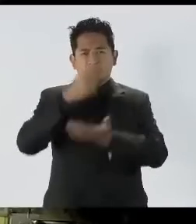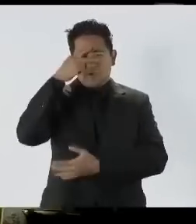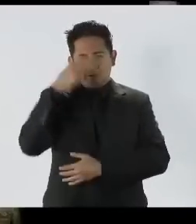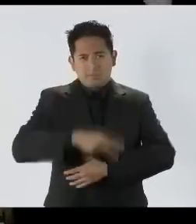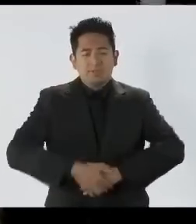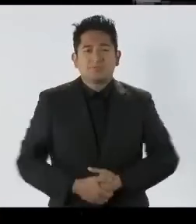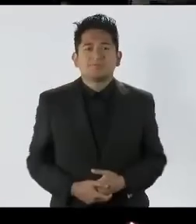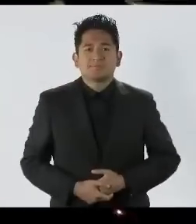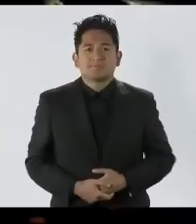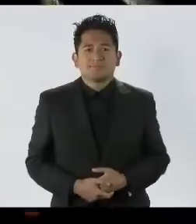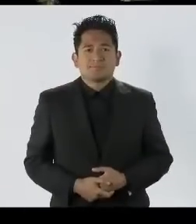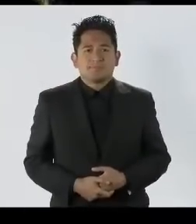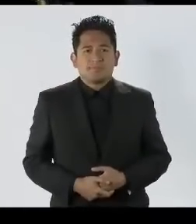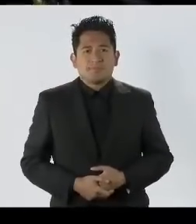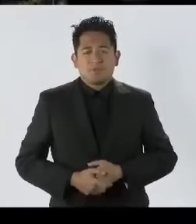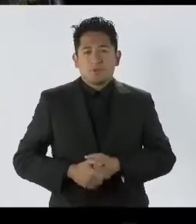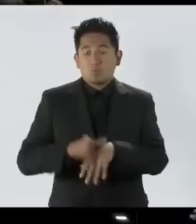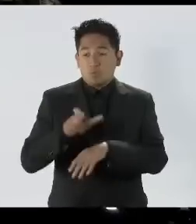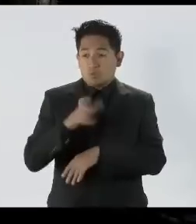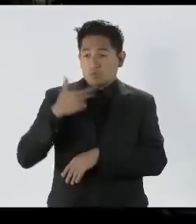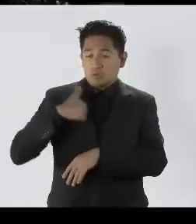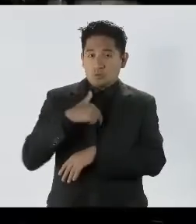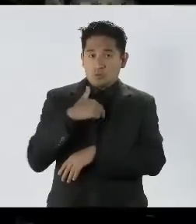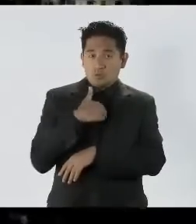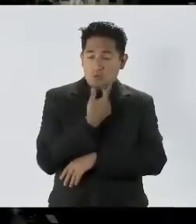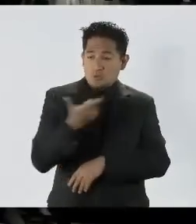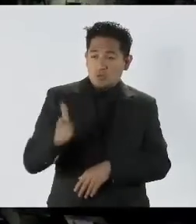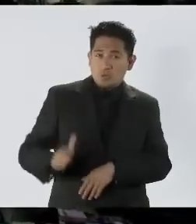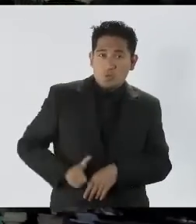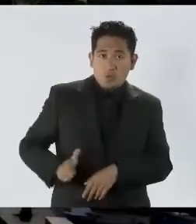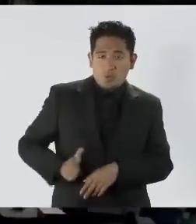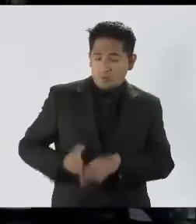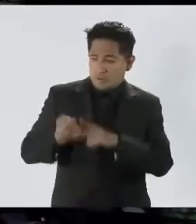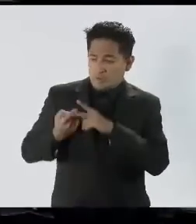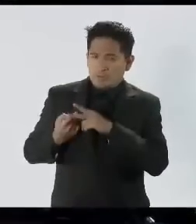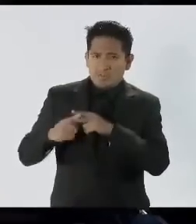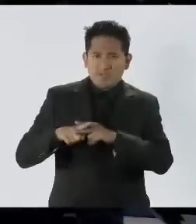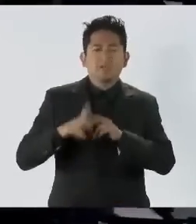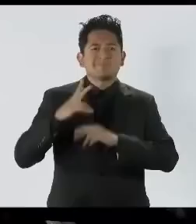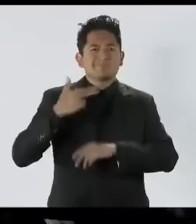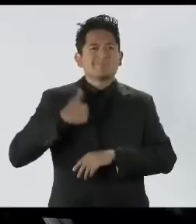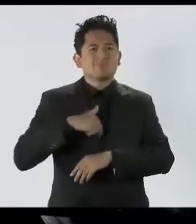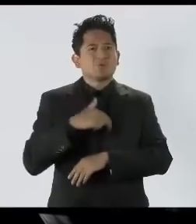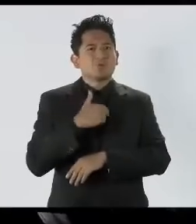desde que arrancamos el gobierno cumplimos y emitimos